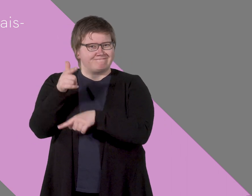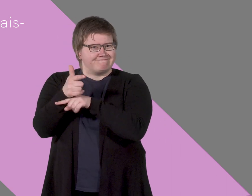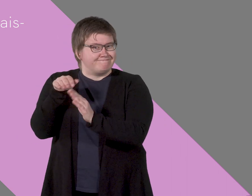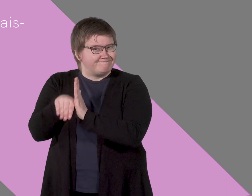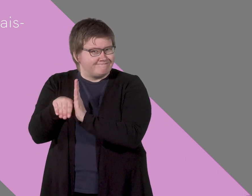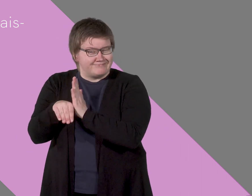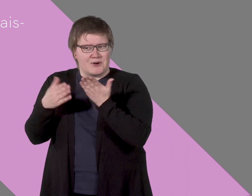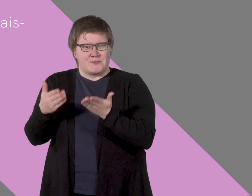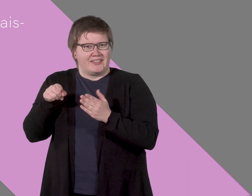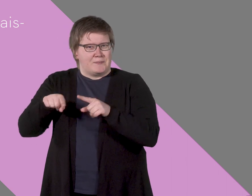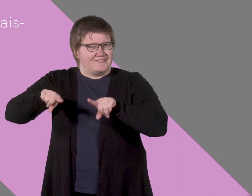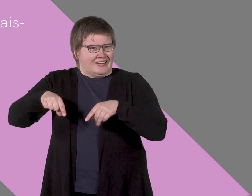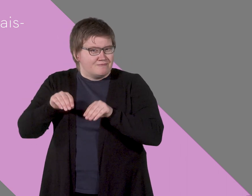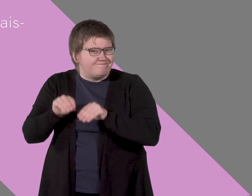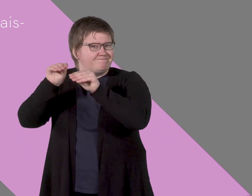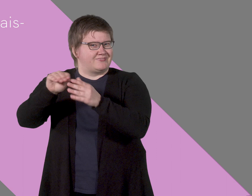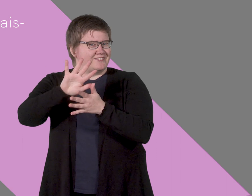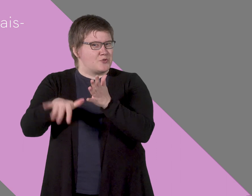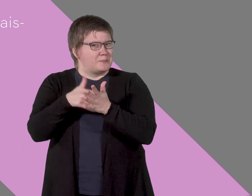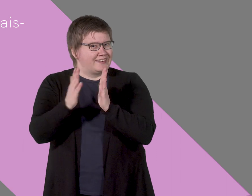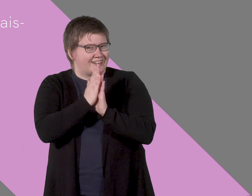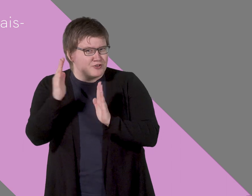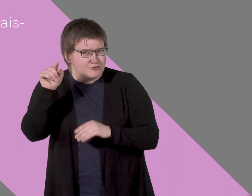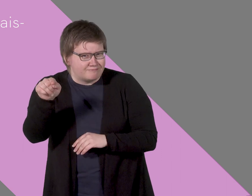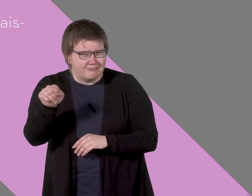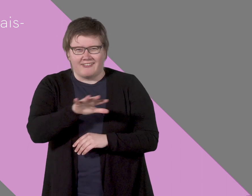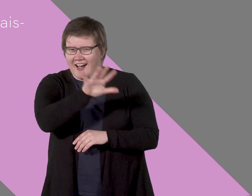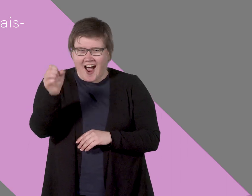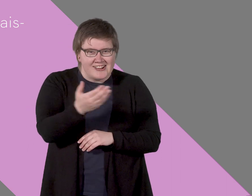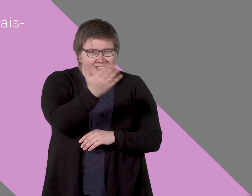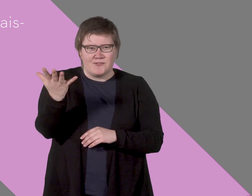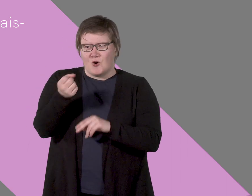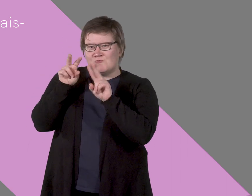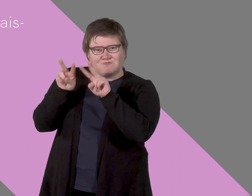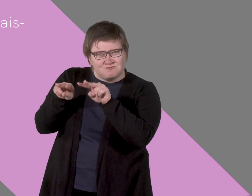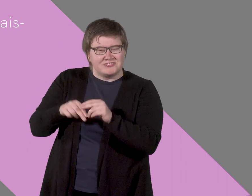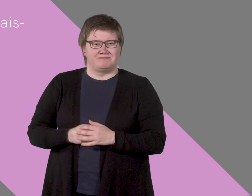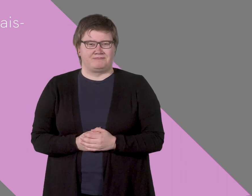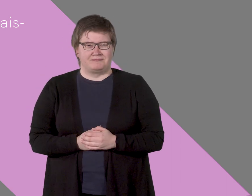joiden tallenteita on tuotu tapahtuman jälkeen Viittomakieliseen kirjastoon - kaiken kansan katsottavaksi.